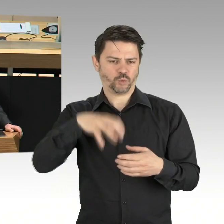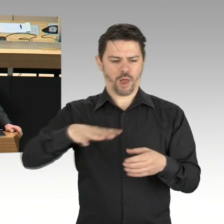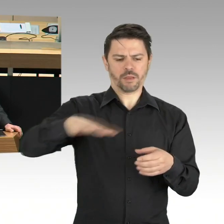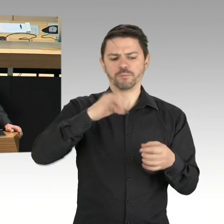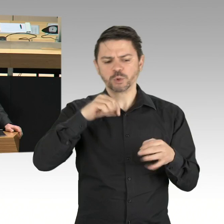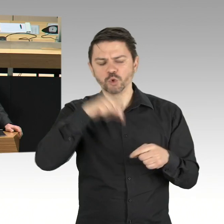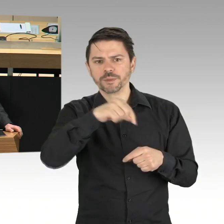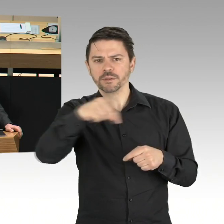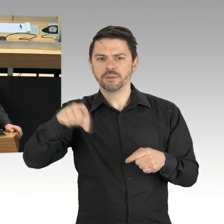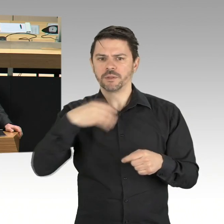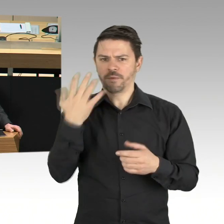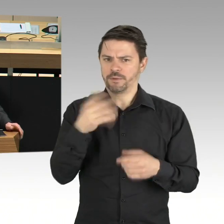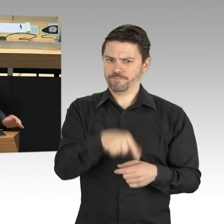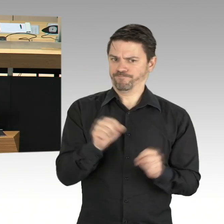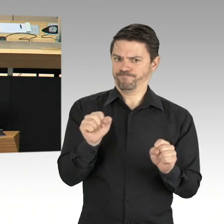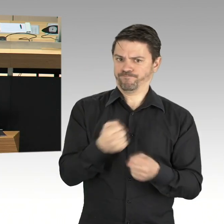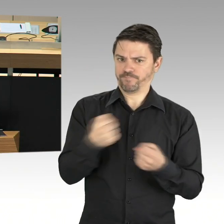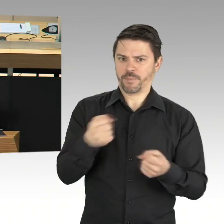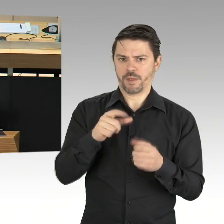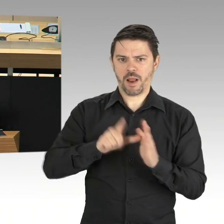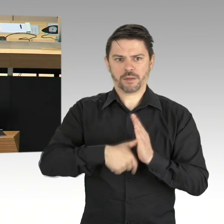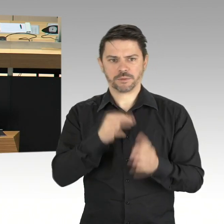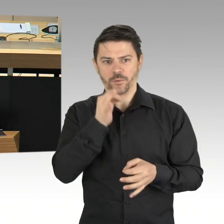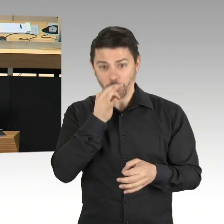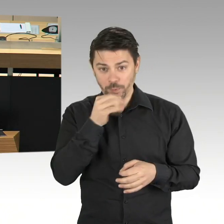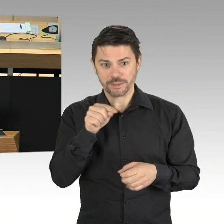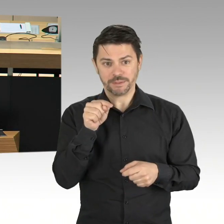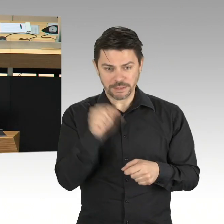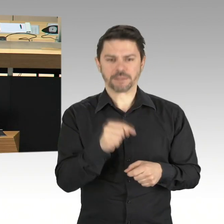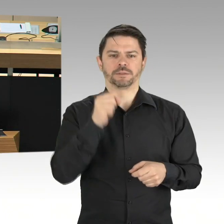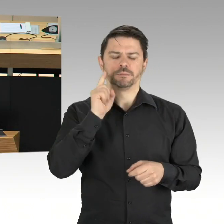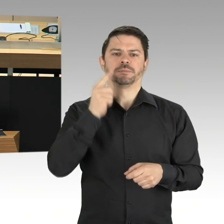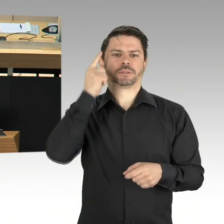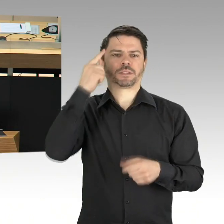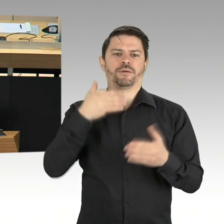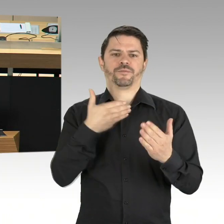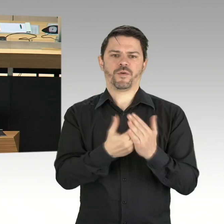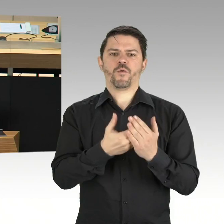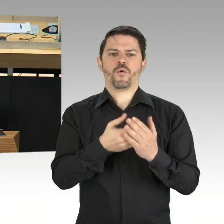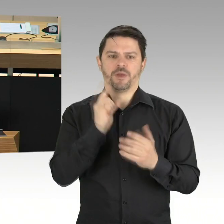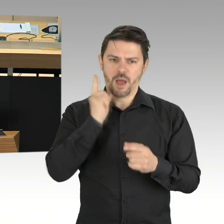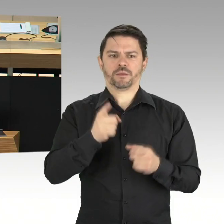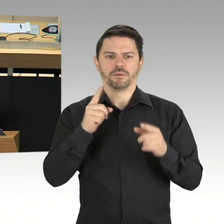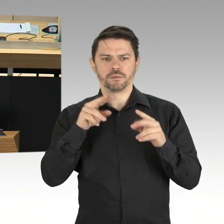wir wollen, dass alle Menschen die Möglichkeit haben, eine erschwingliche Miete zu bekommen und wir wollen eine soziale Mischung,